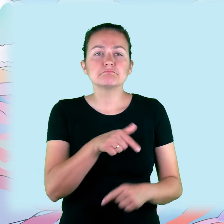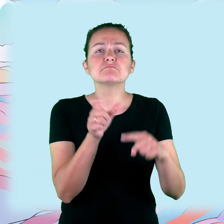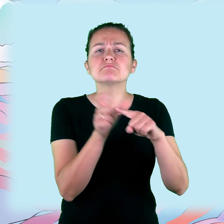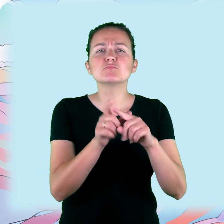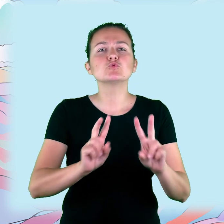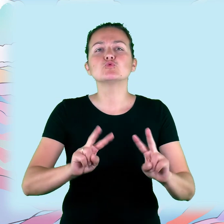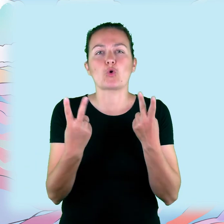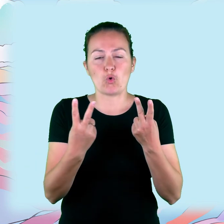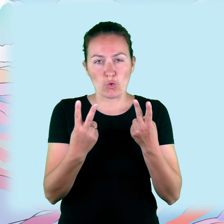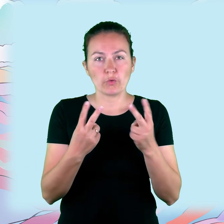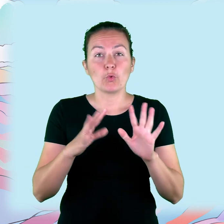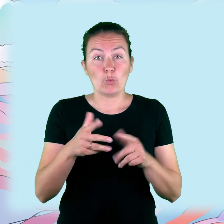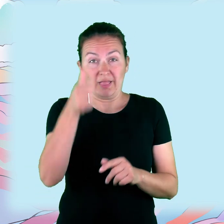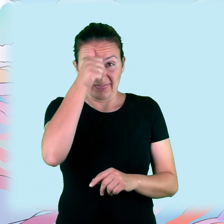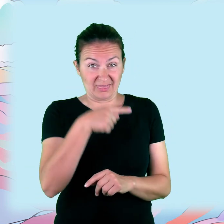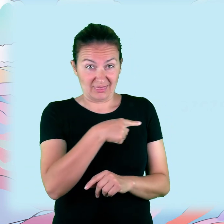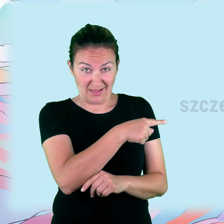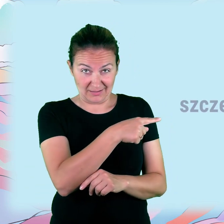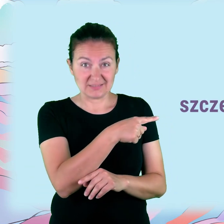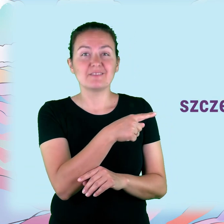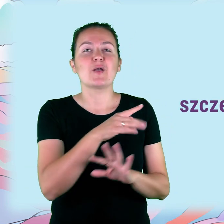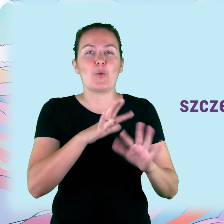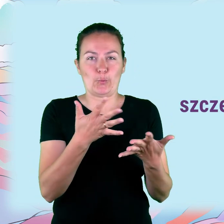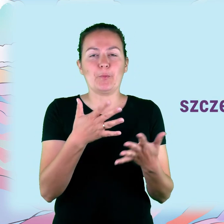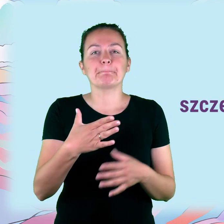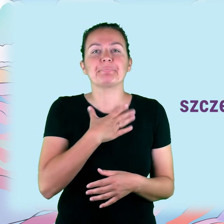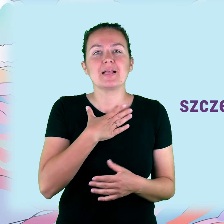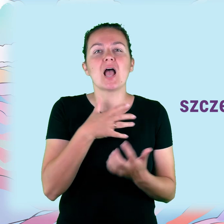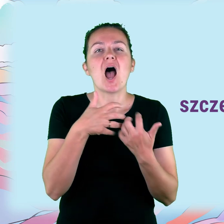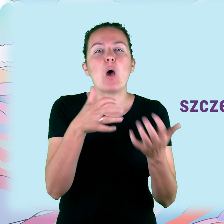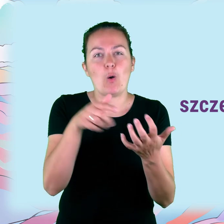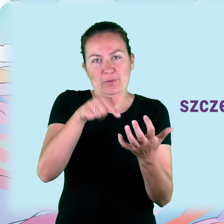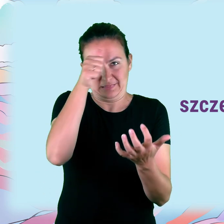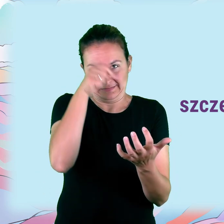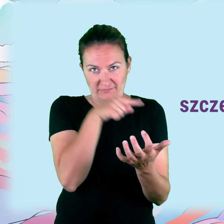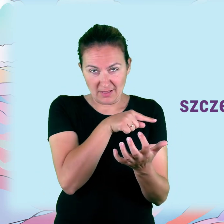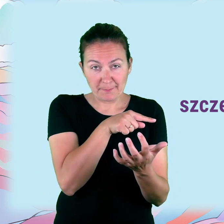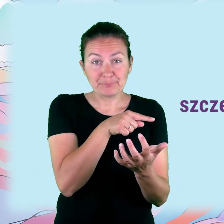Pochodzenie: Szczekać, szczekanie - odgłos jaki wydaje pies.